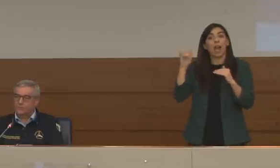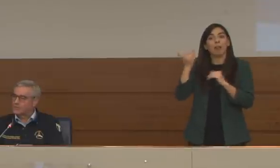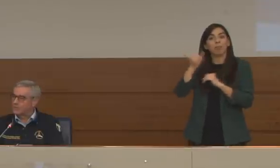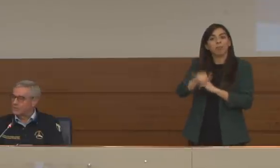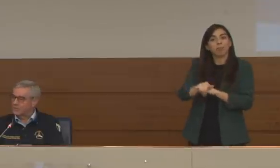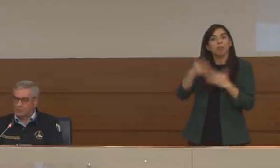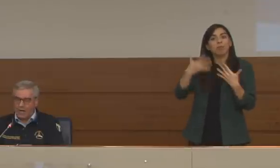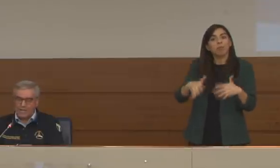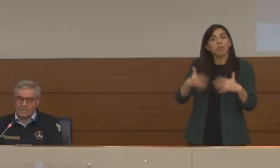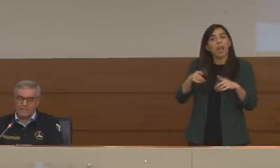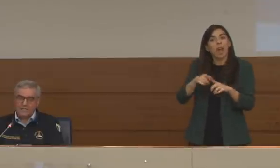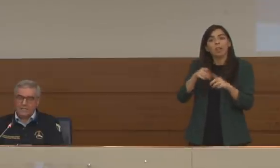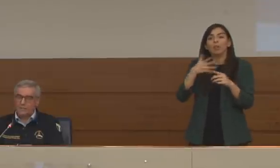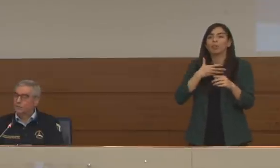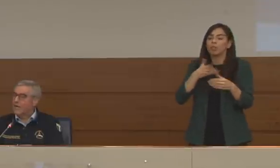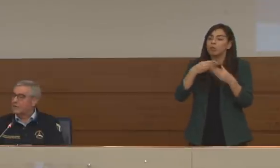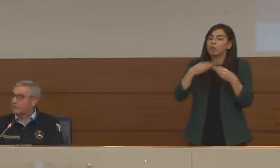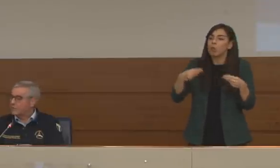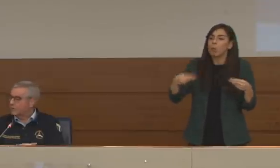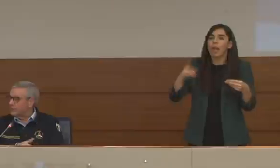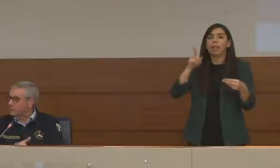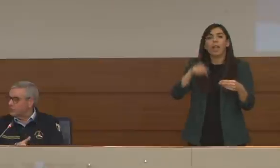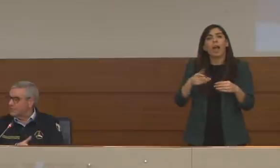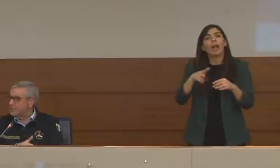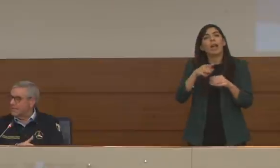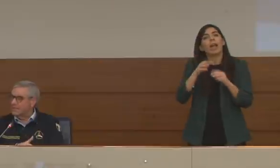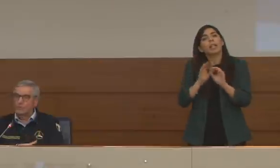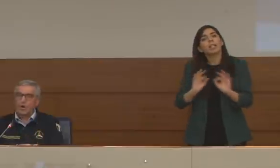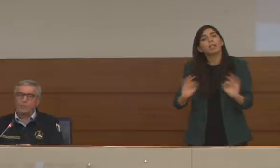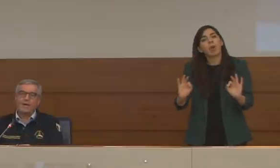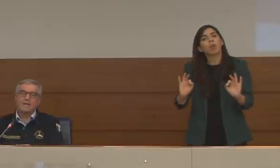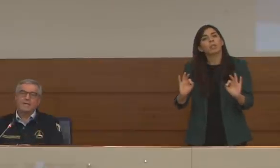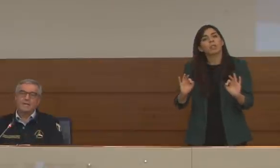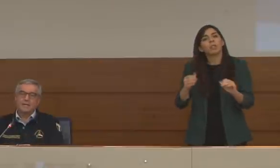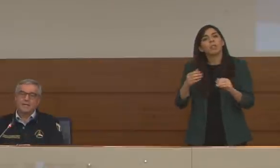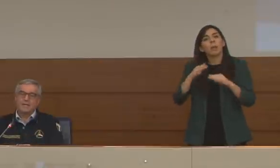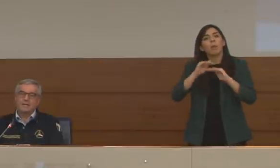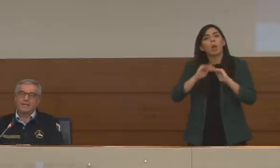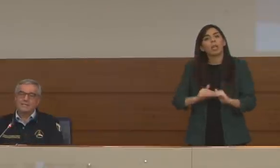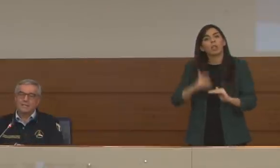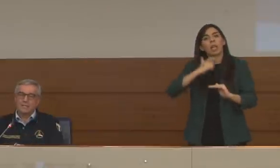di protezione individuali donato dal Governo Cinese all'Europa e grazie al